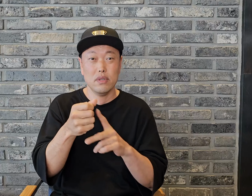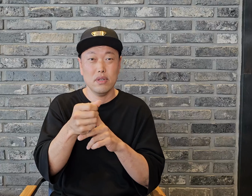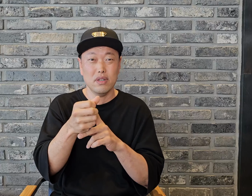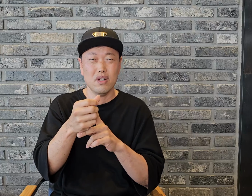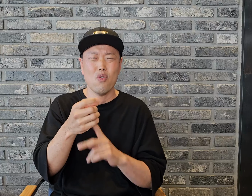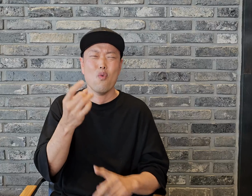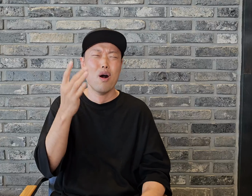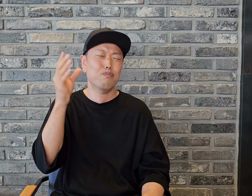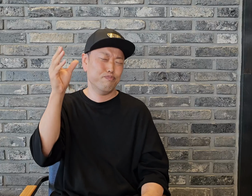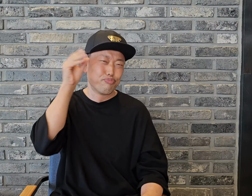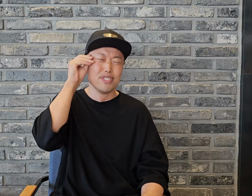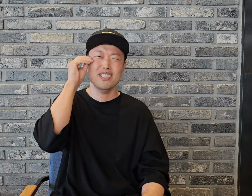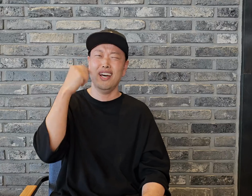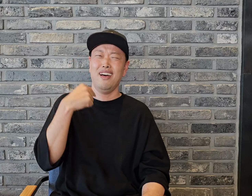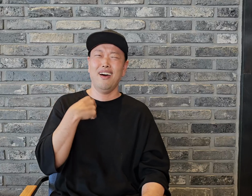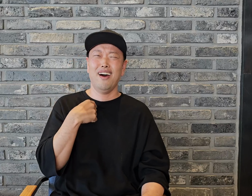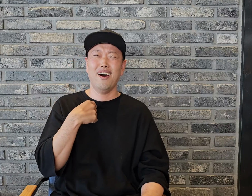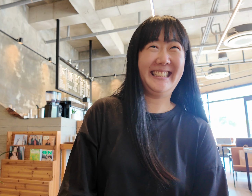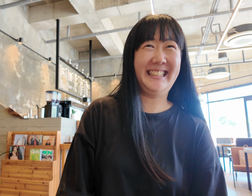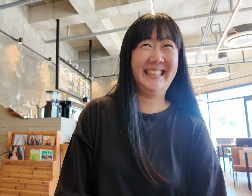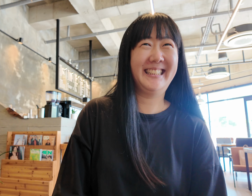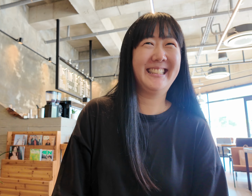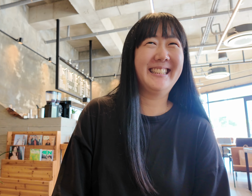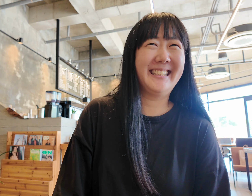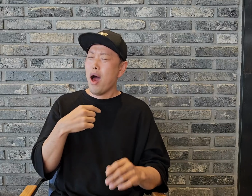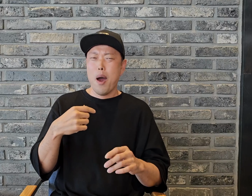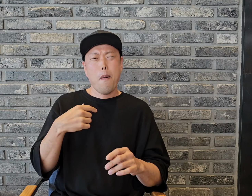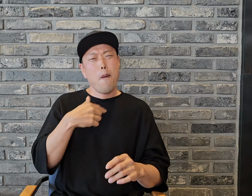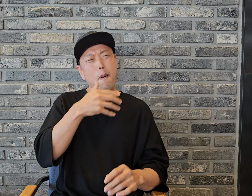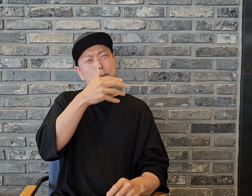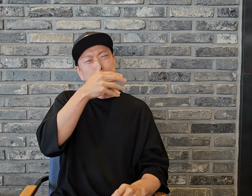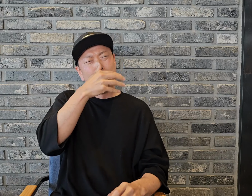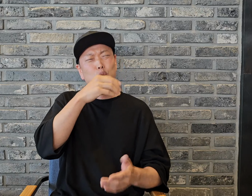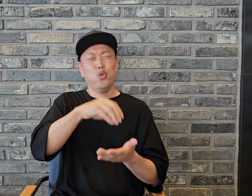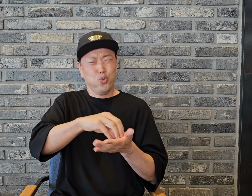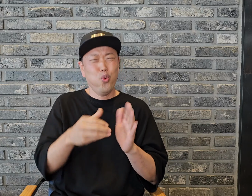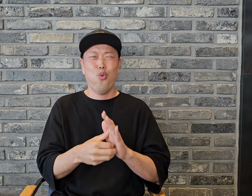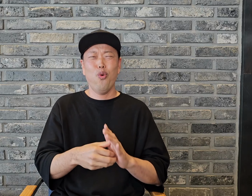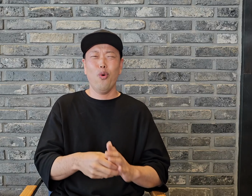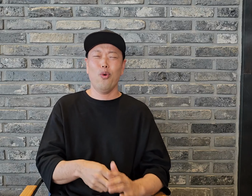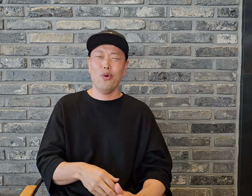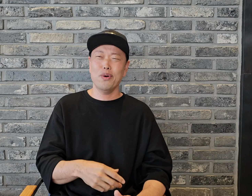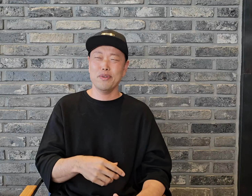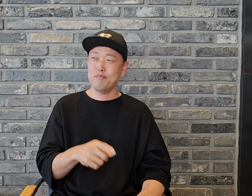Als ich in der Grundschule war, war ich so unwissend, haha, dass man mich einen Idioten nannte, aber